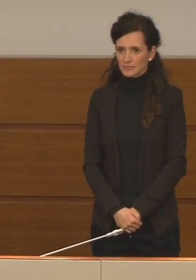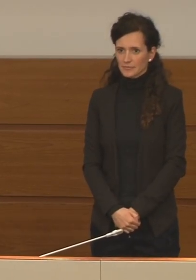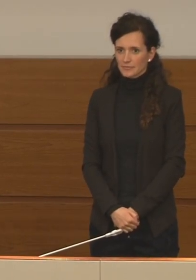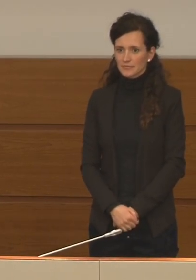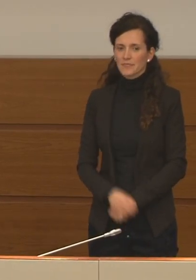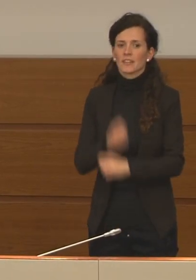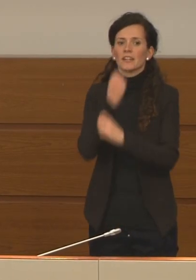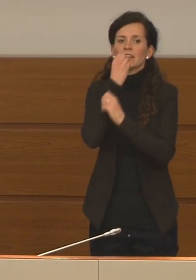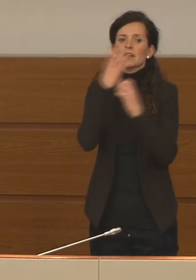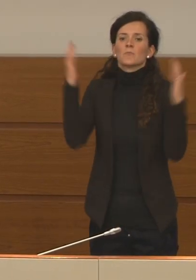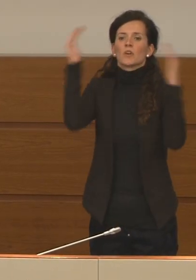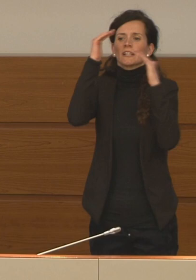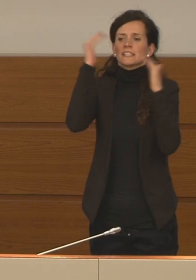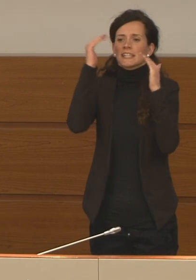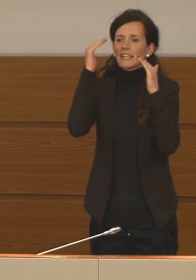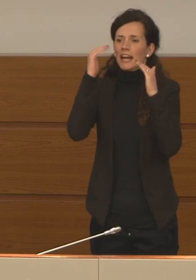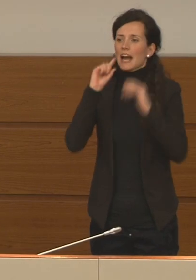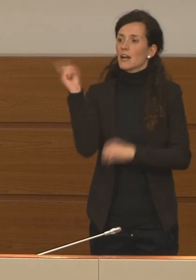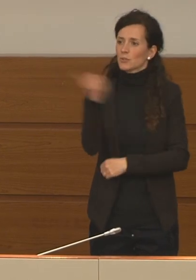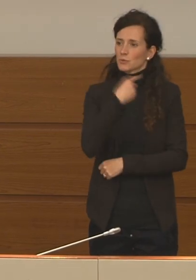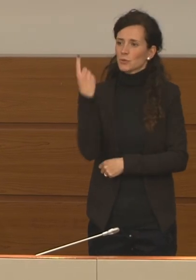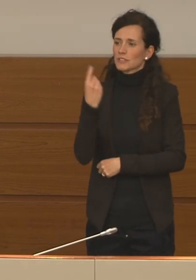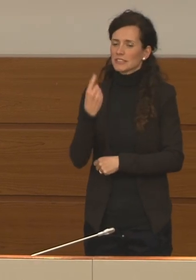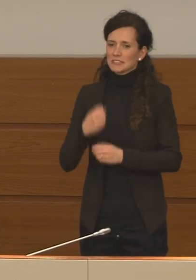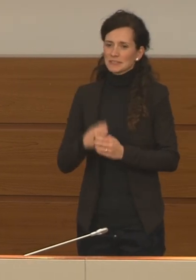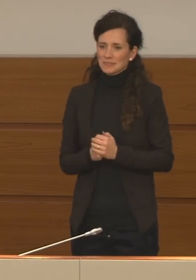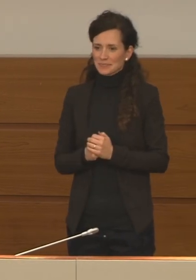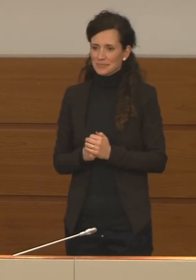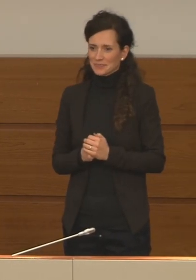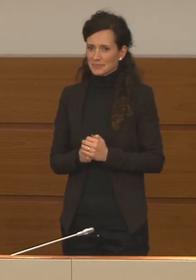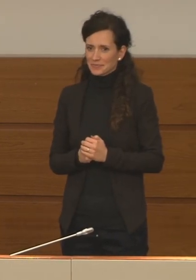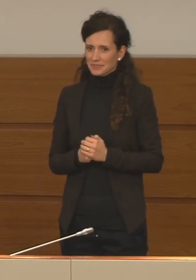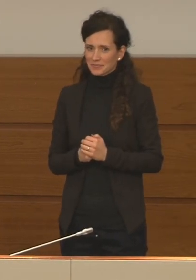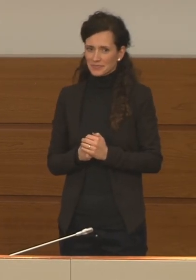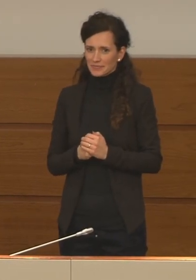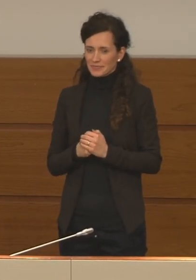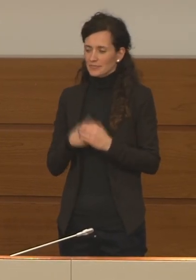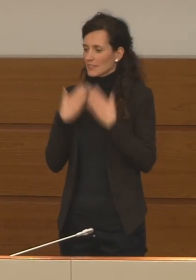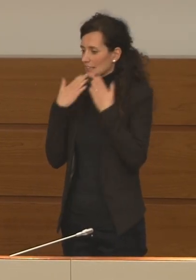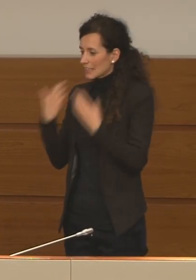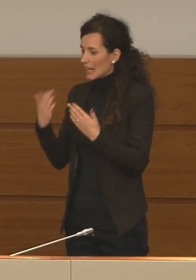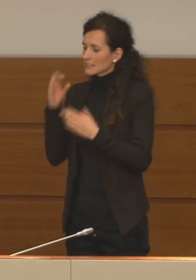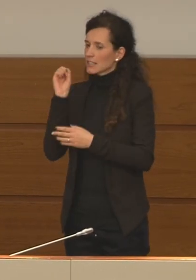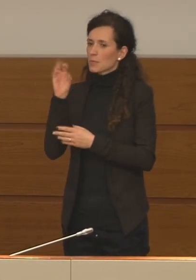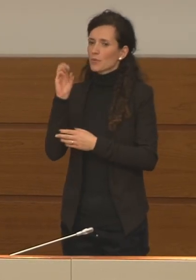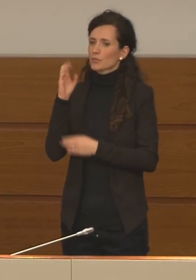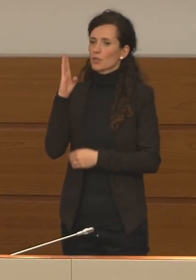Buonasera a tutti ringrazio il professor Brusaferro, presidente